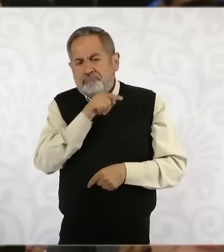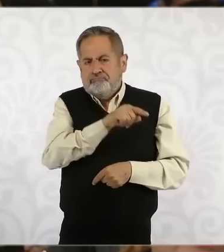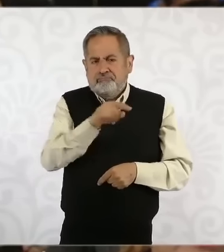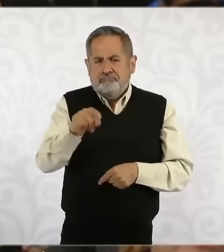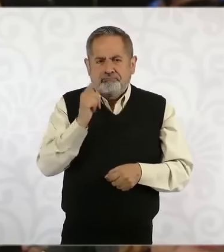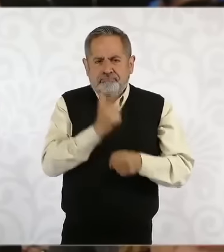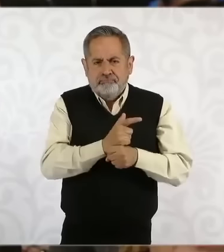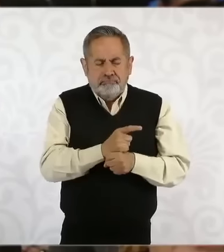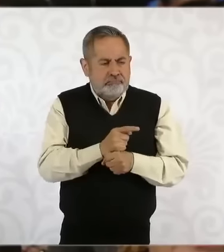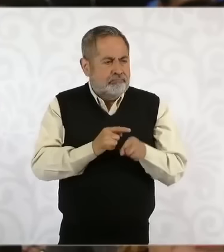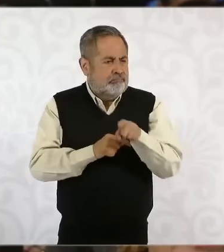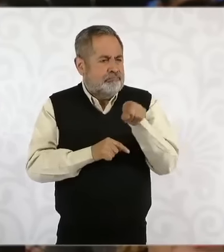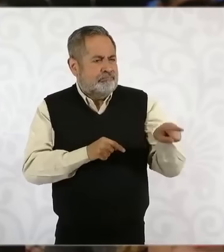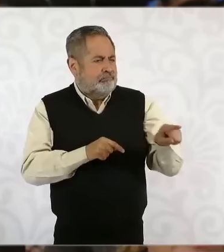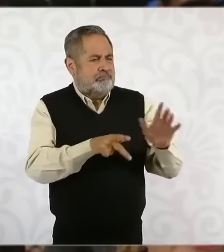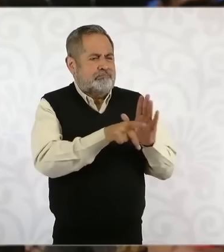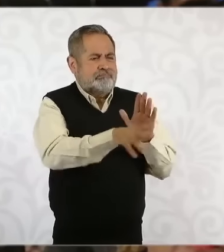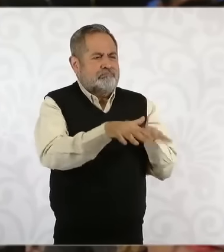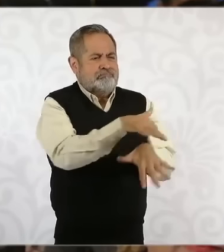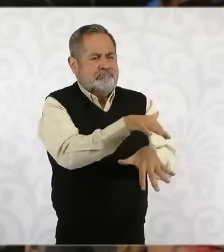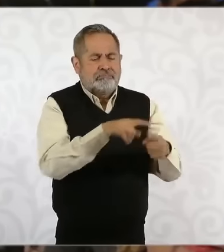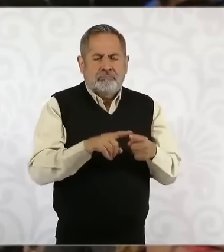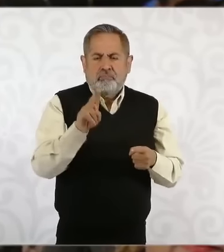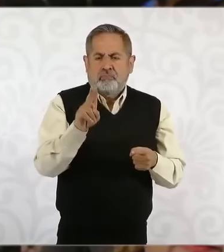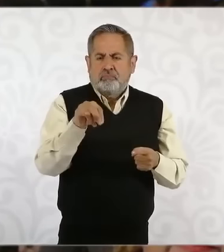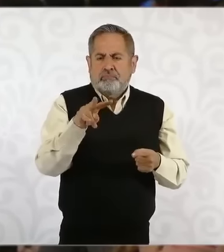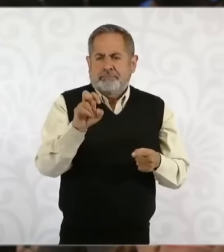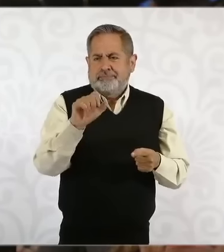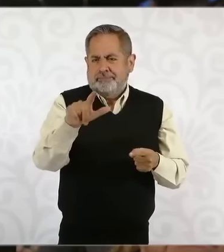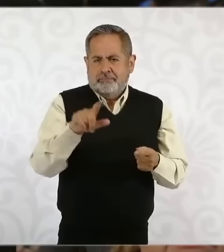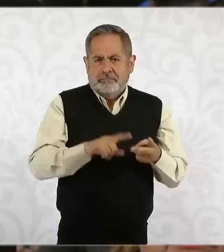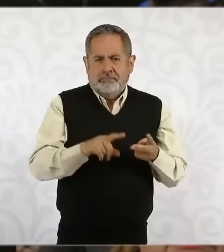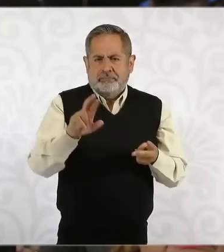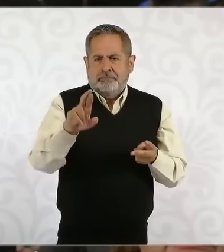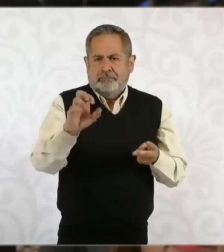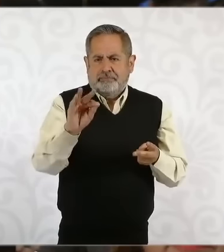a dos pasquines inmundos, el Universal y el Reforma. Con mucho respeto, obviamente, a los